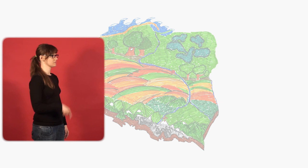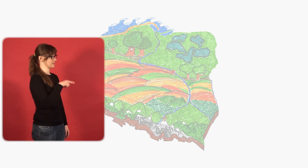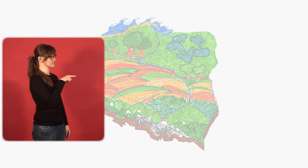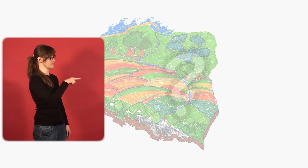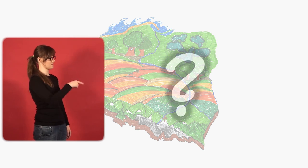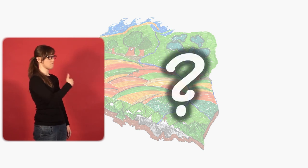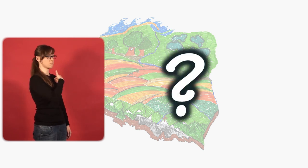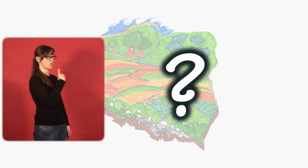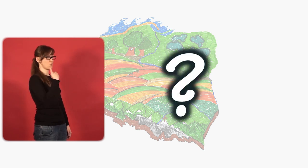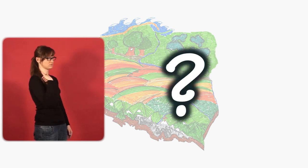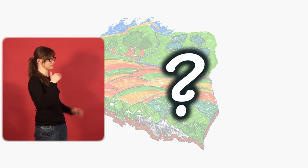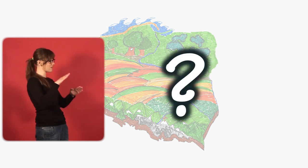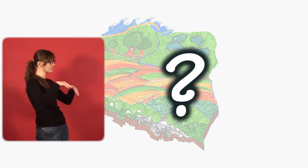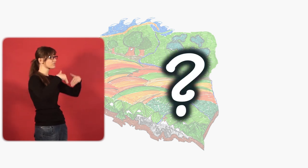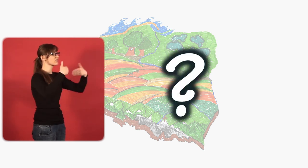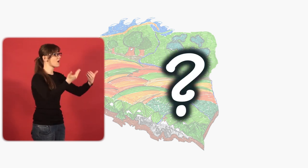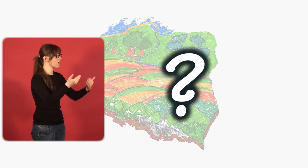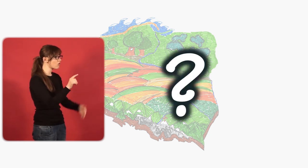Coś jej winien?